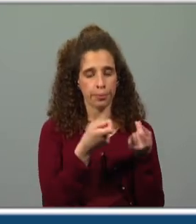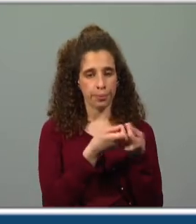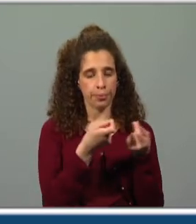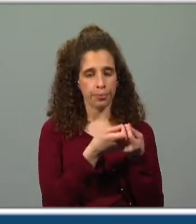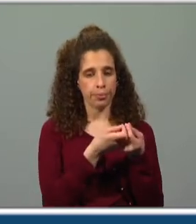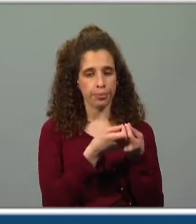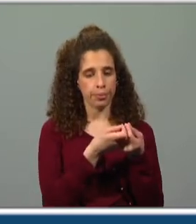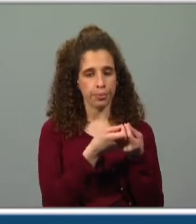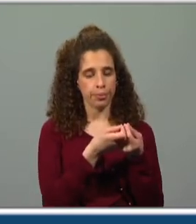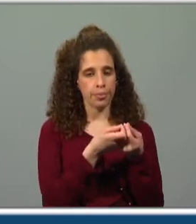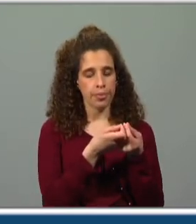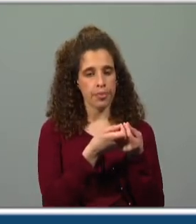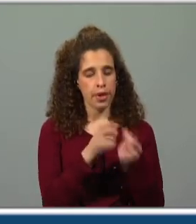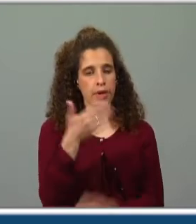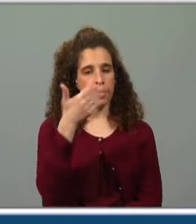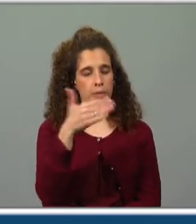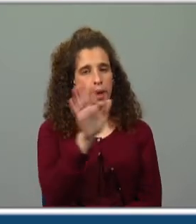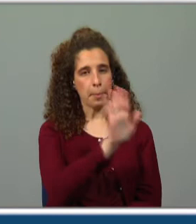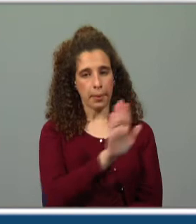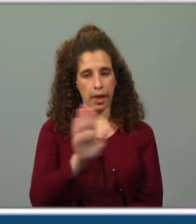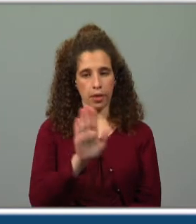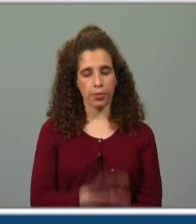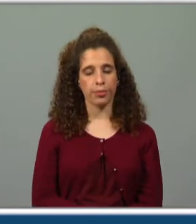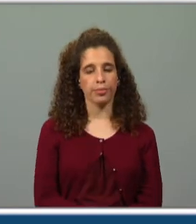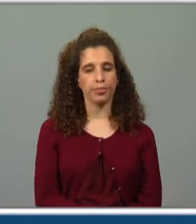próximo do nosso seja neste primeiro plano 接近我們的第一個計劃